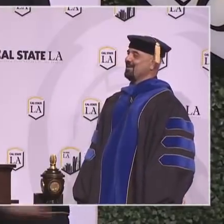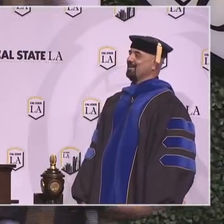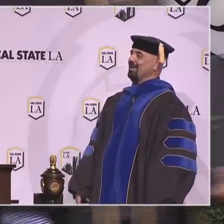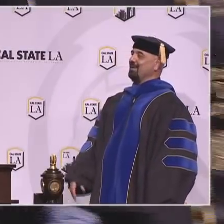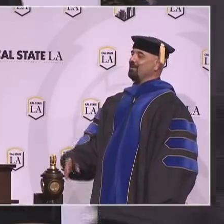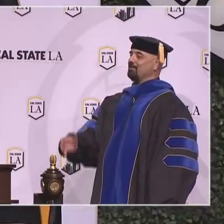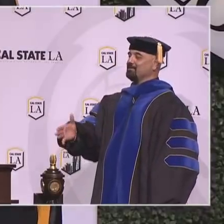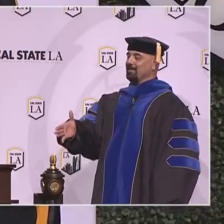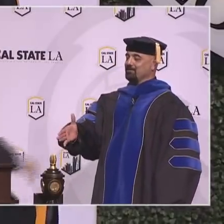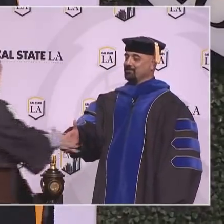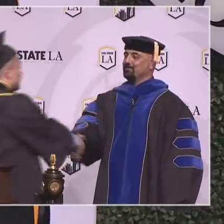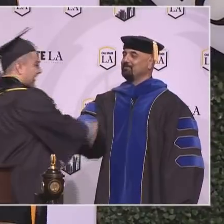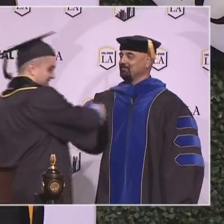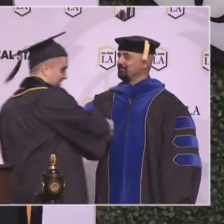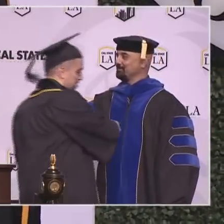HAVE BEEN CALLED]